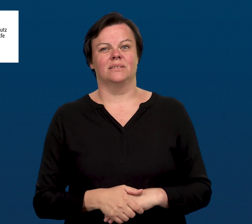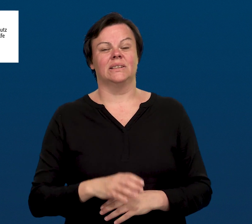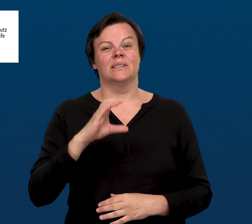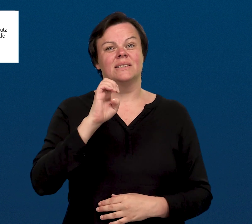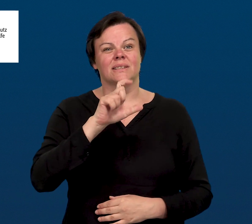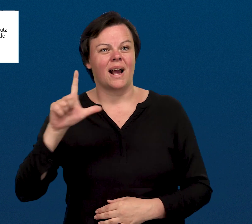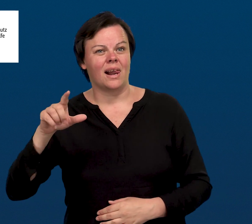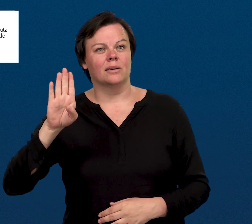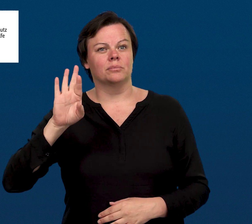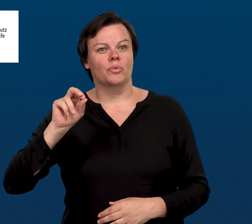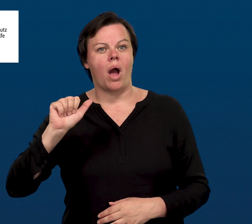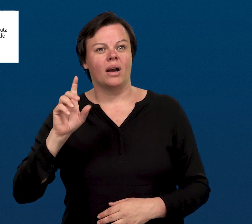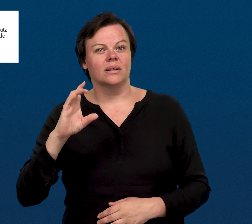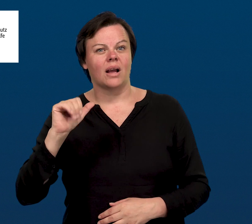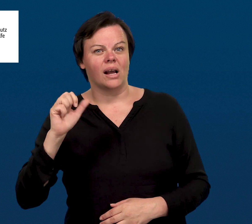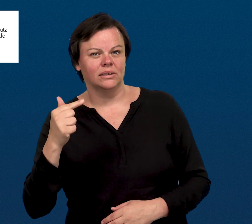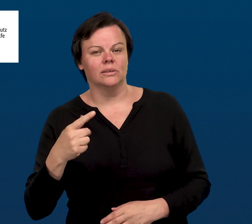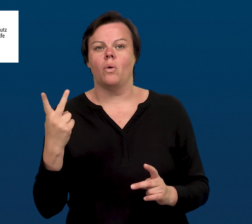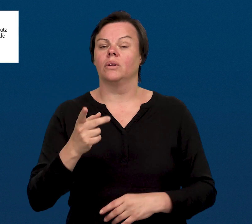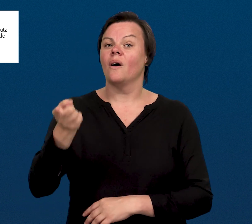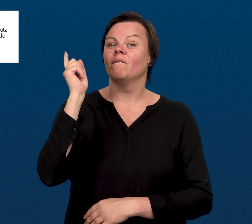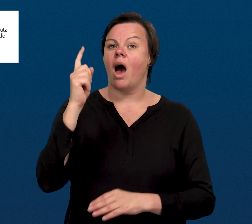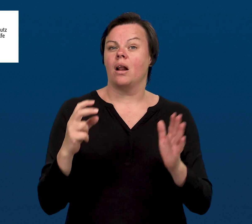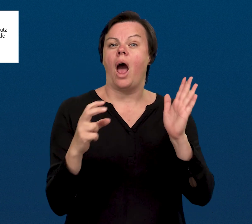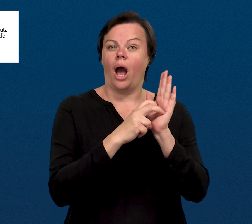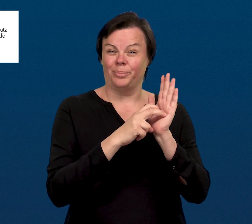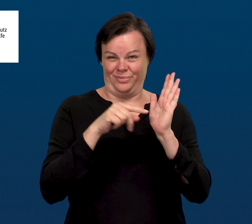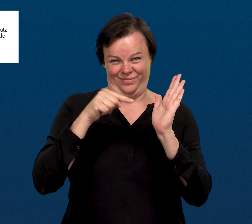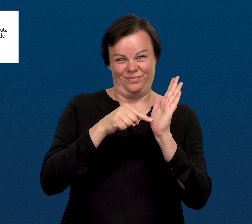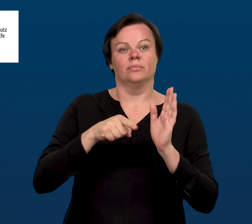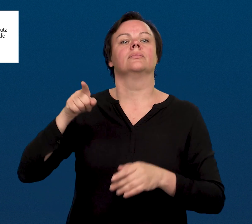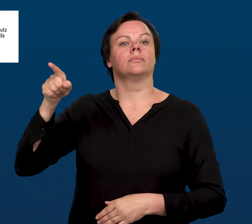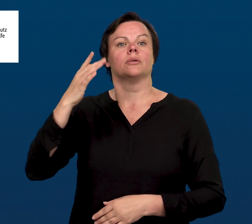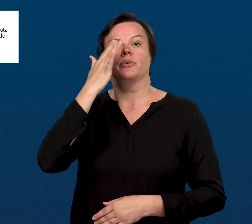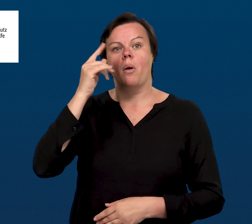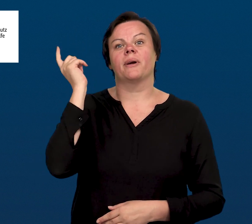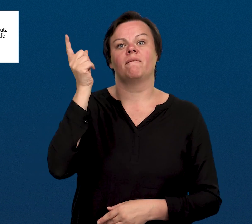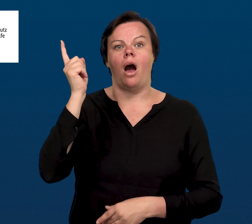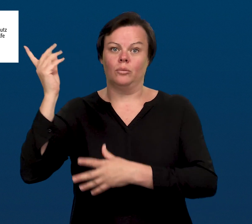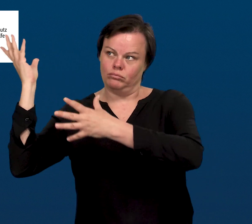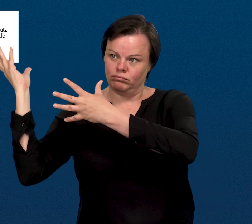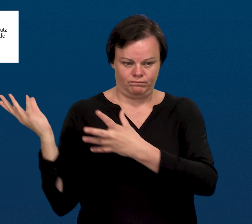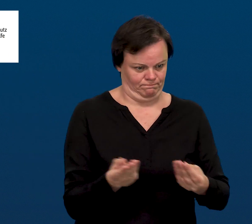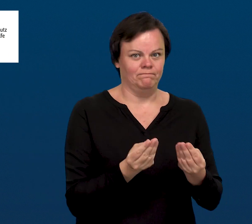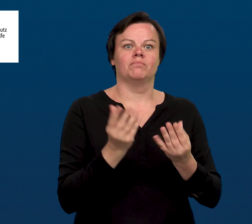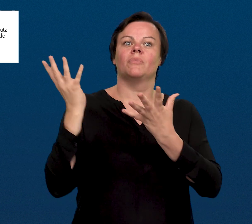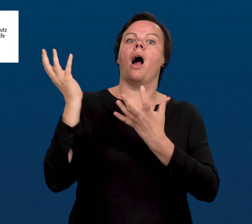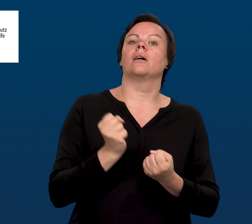Cell Broadcast oder Warn-Apps erhalten diese Probewarnung